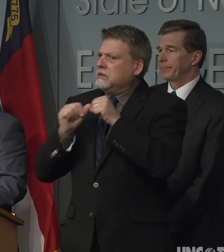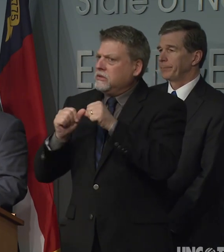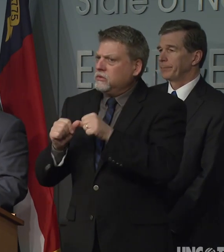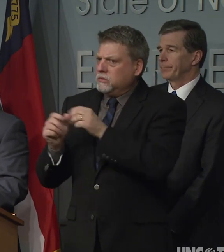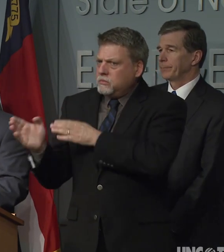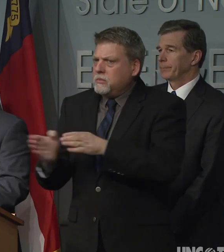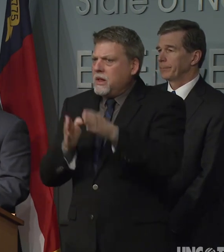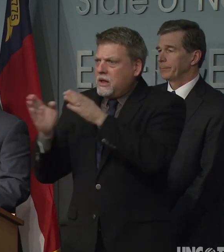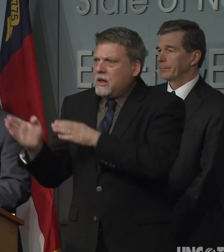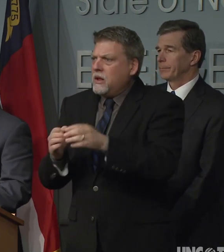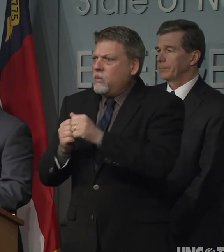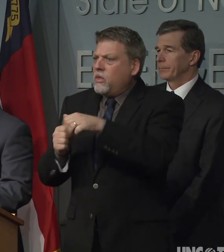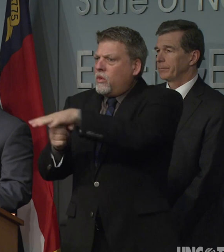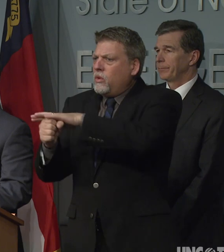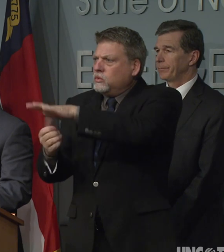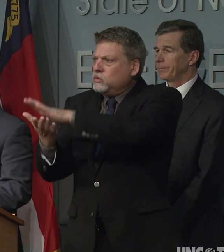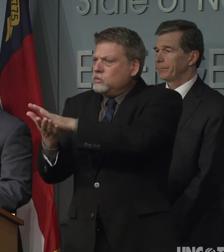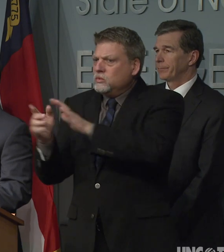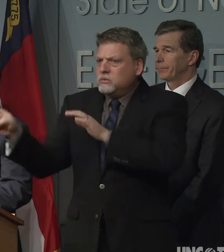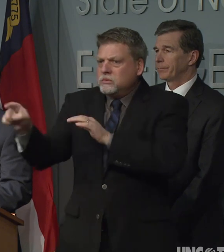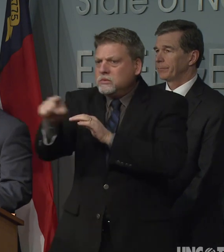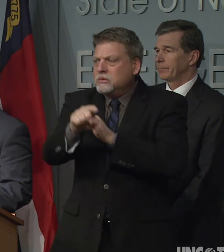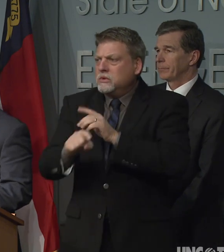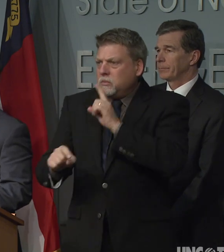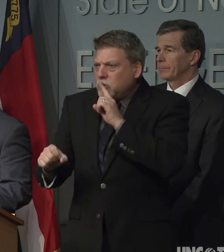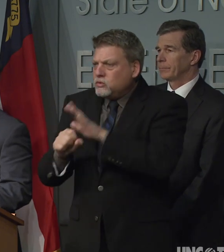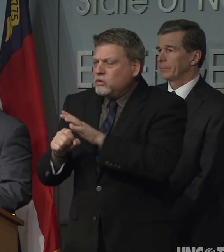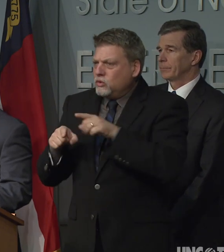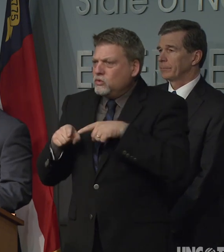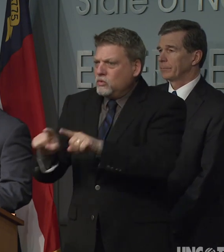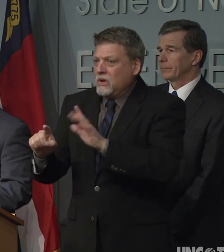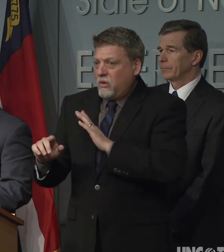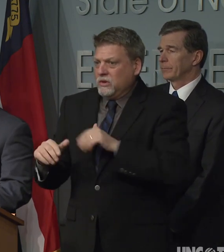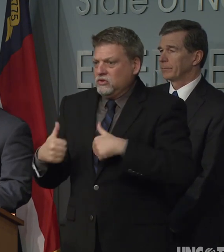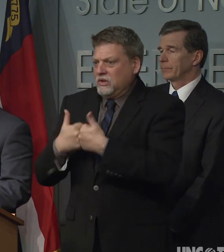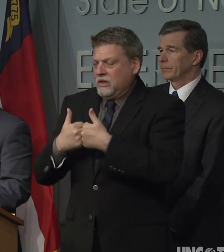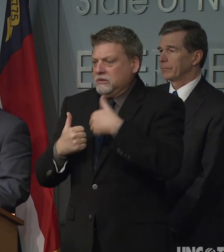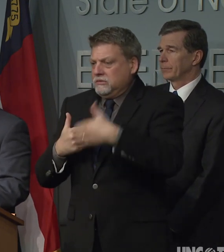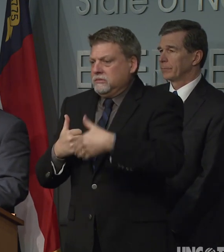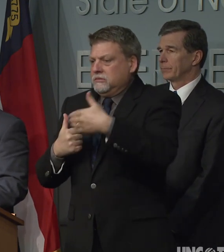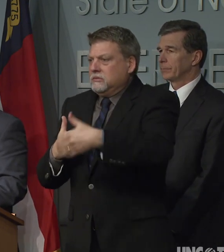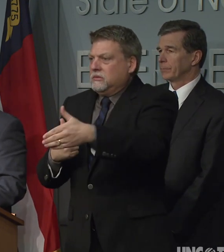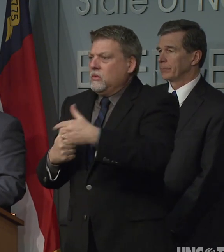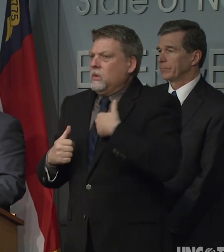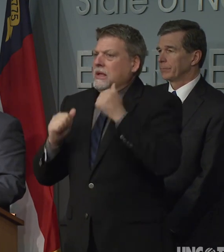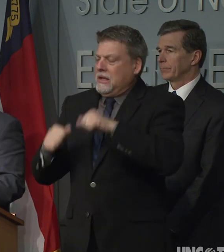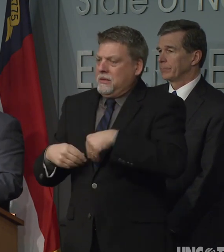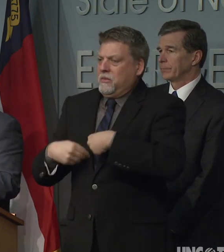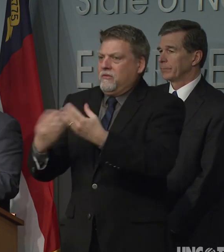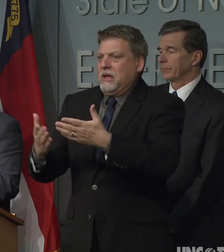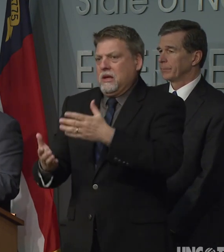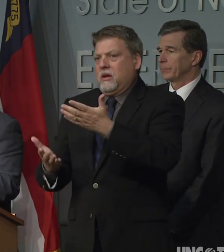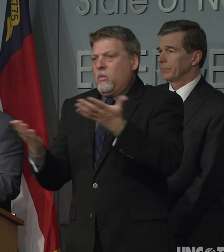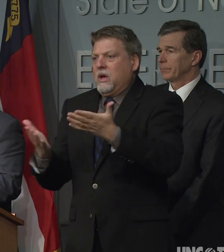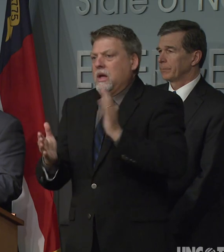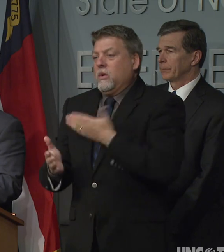y continuaremos trabajando con los distritos locales para satisface si el de mejor manera la necesidad de que nuestros